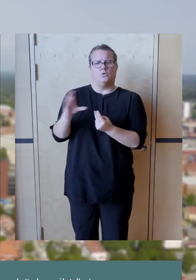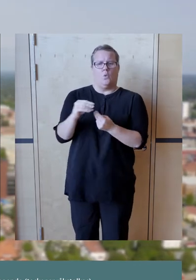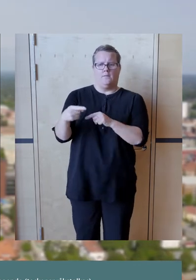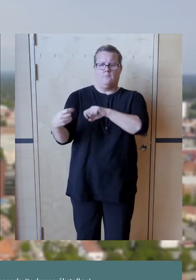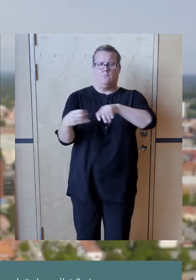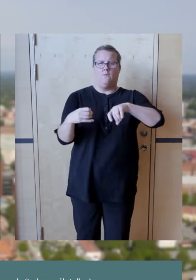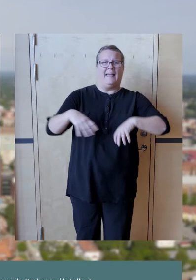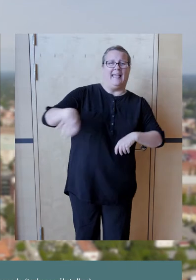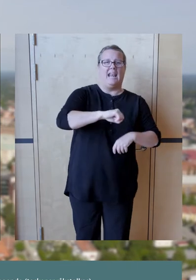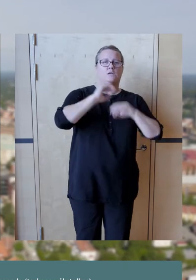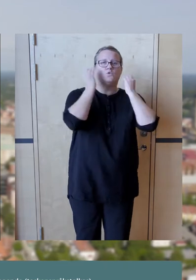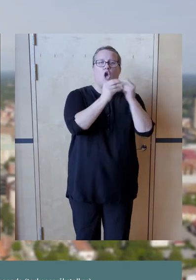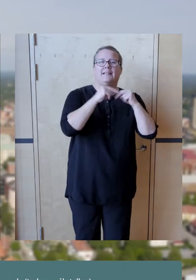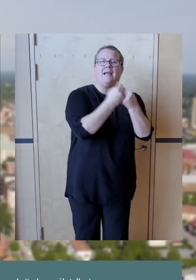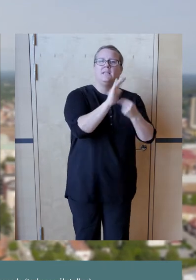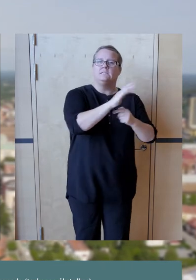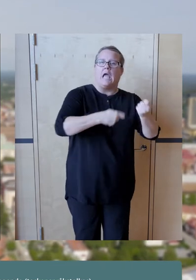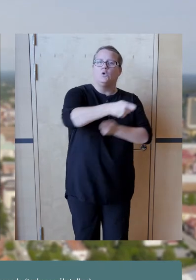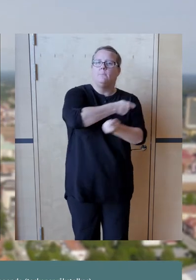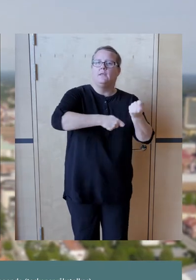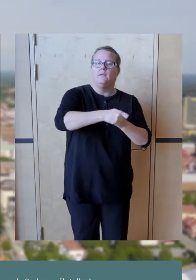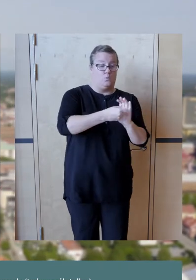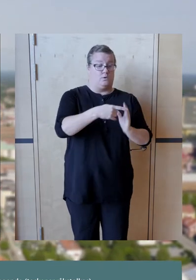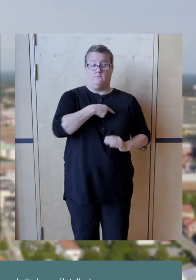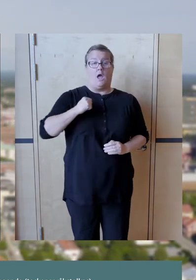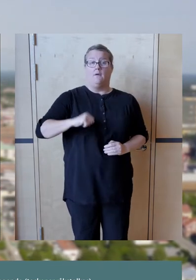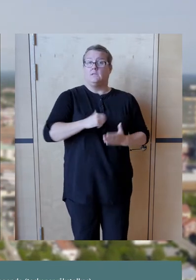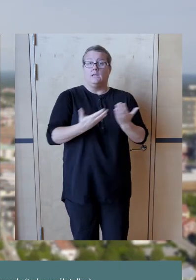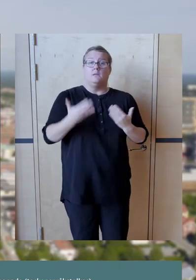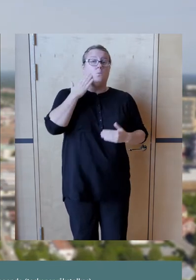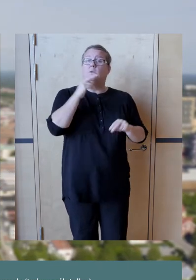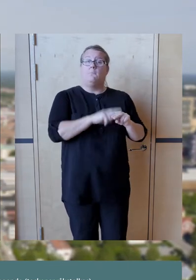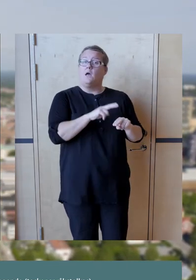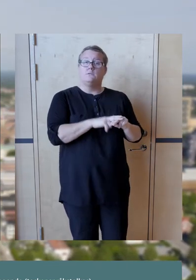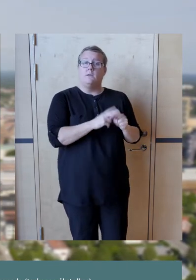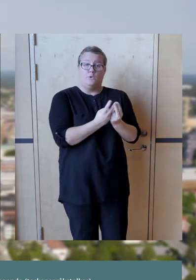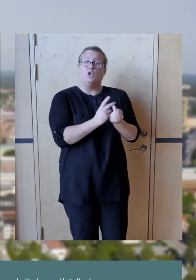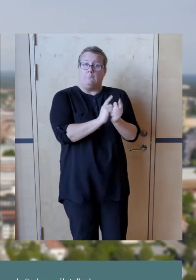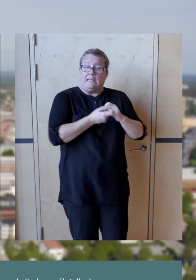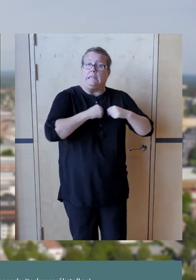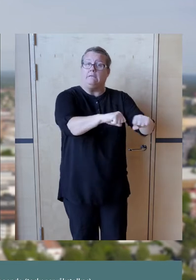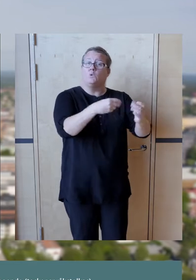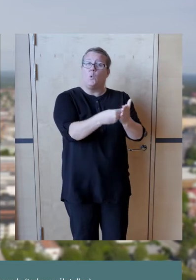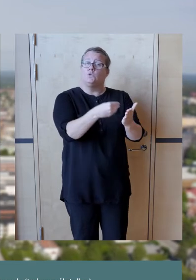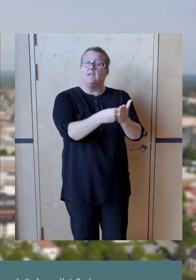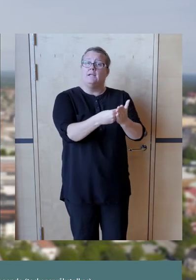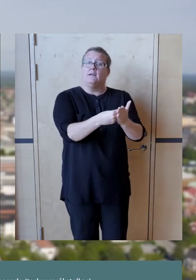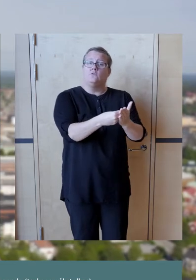Det kommer vi när vi inte använder våra boendeplatser Driftskostnader som kommer att belasta Socialnämnden